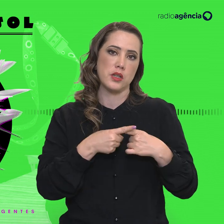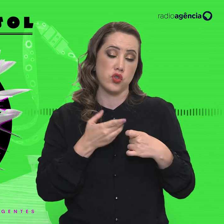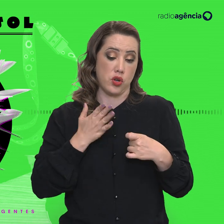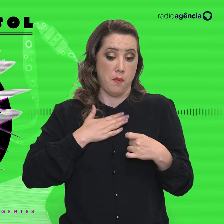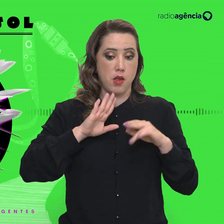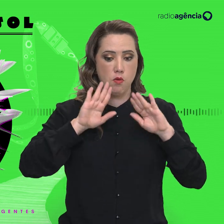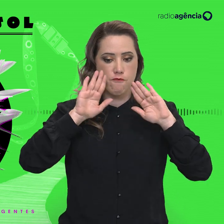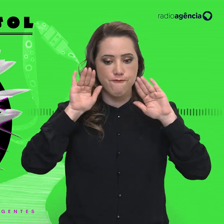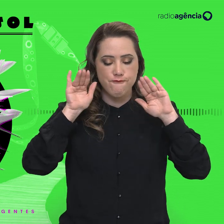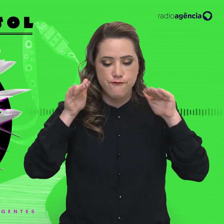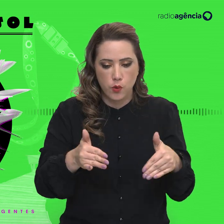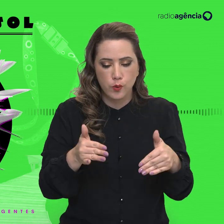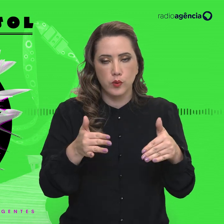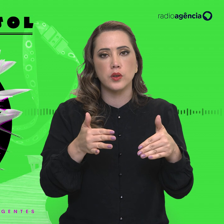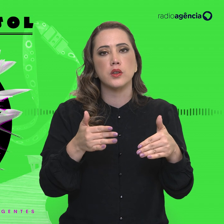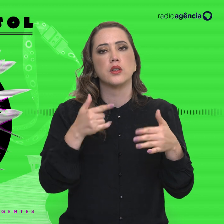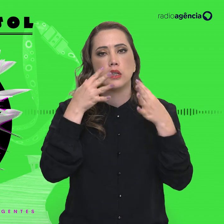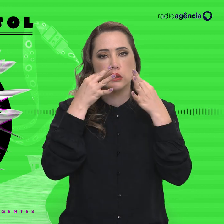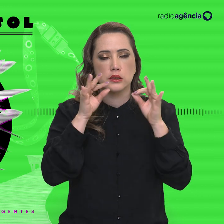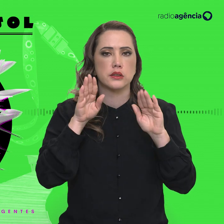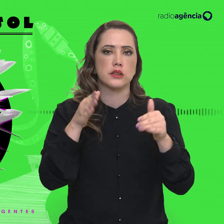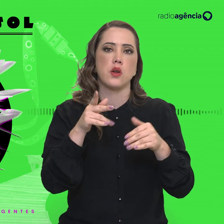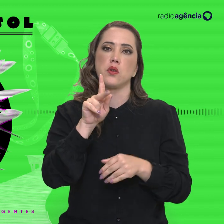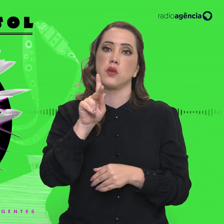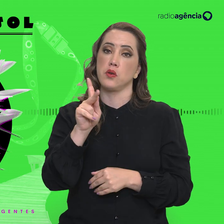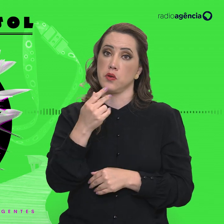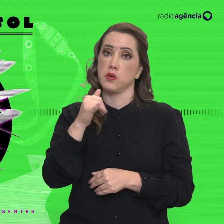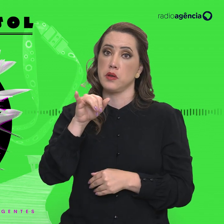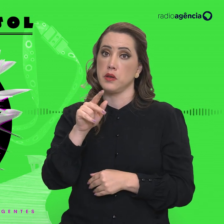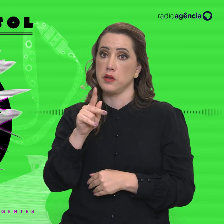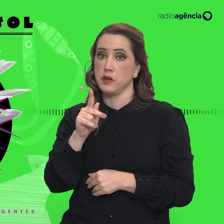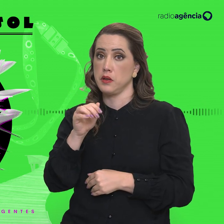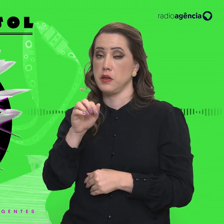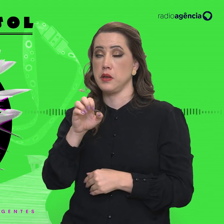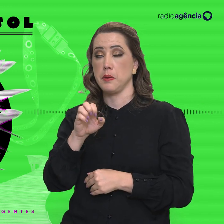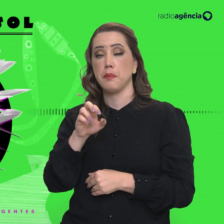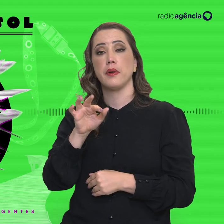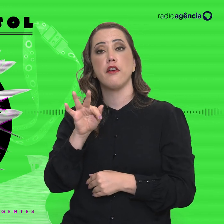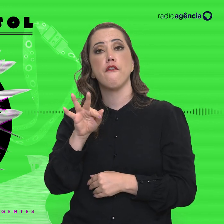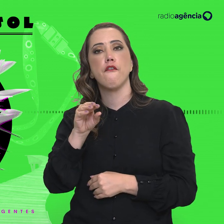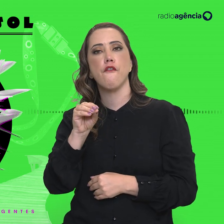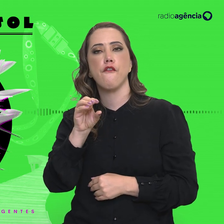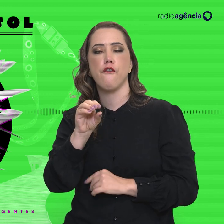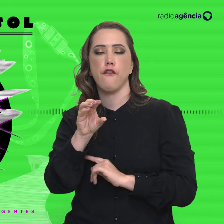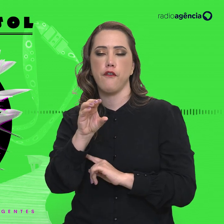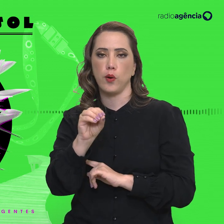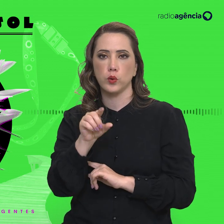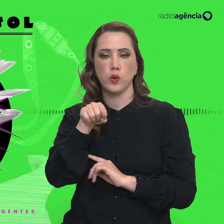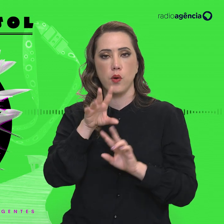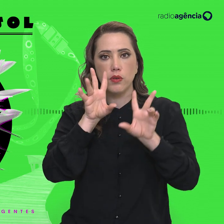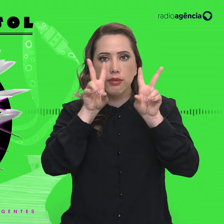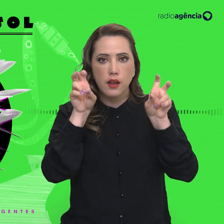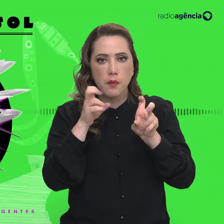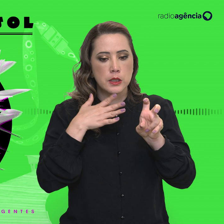Então para quem não souber o que é hiperfoco, hiperfoco é um assunto que você tem tanto prazer,